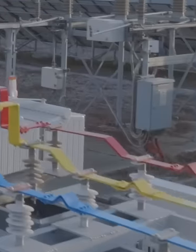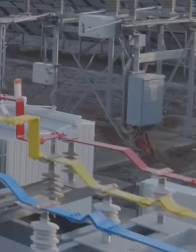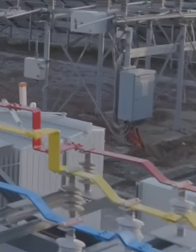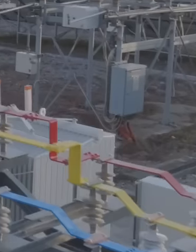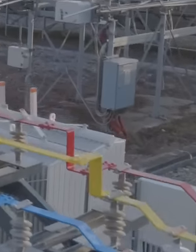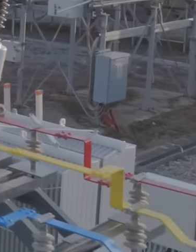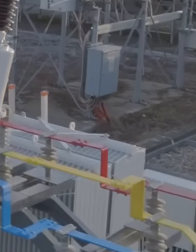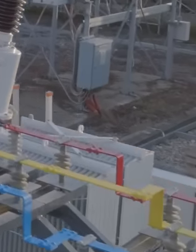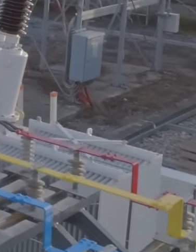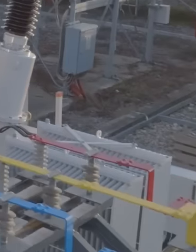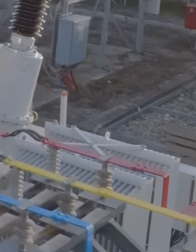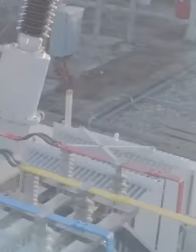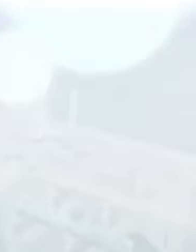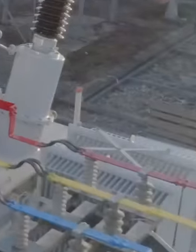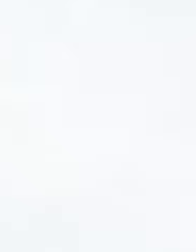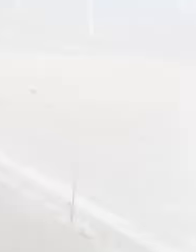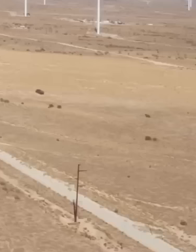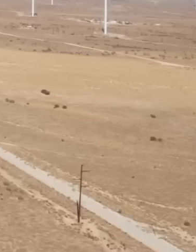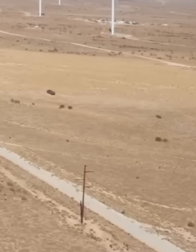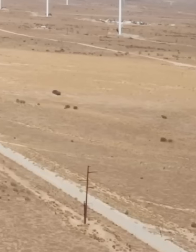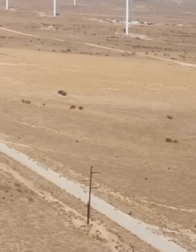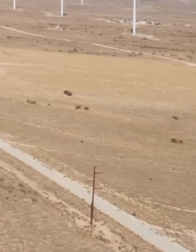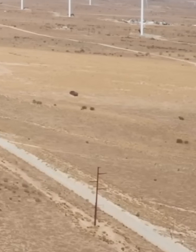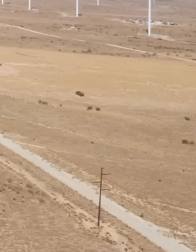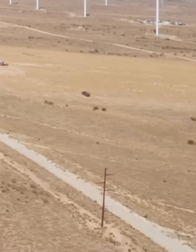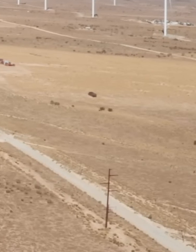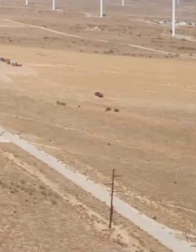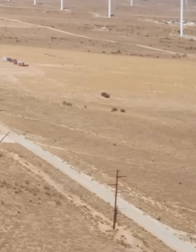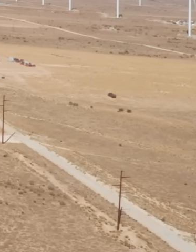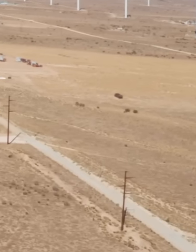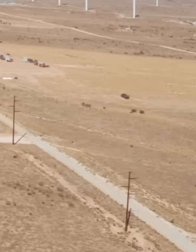El objetivo es que las energías limpias representen el 38% de la